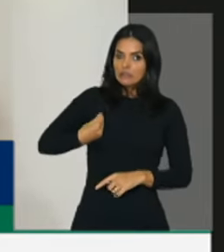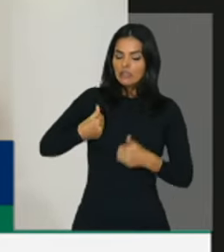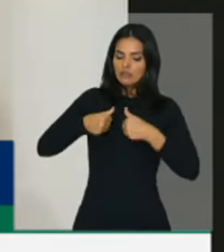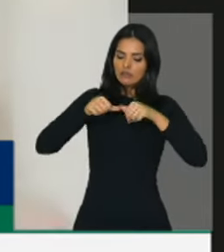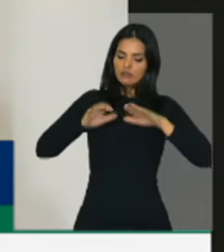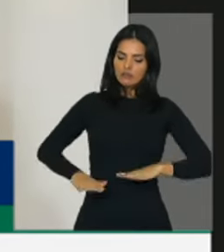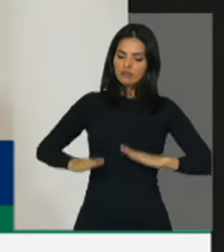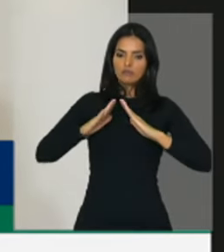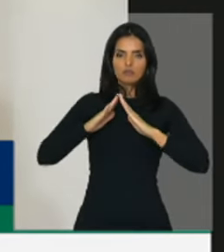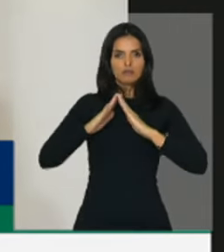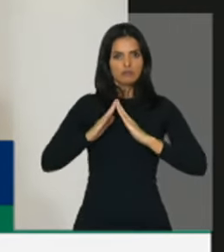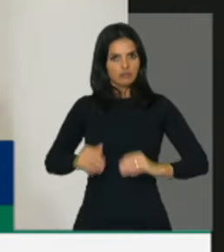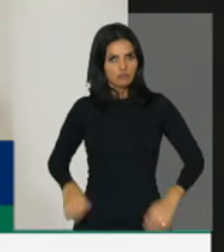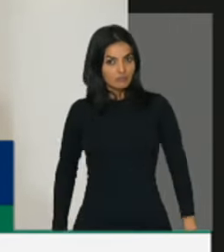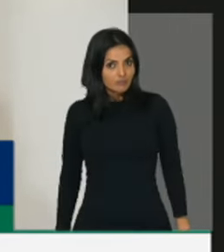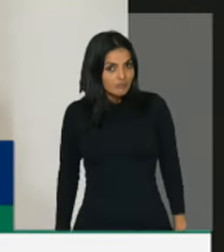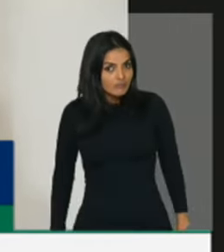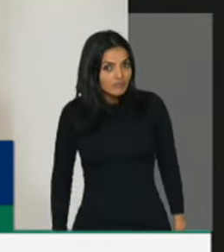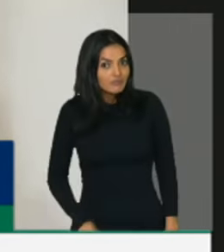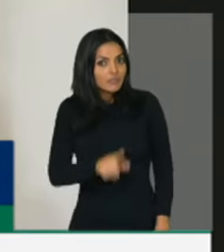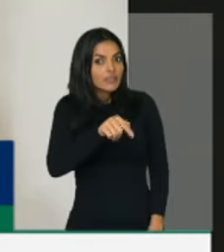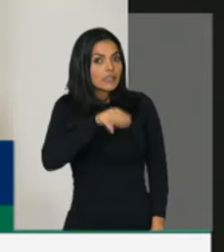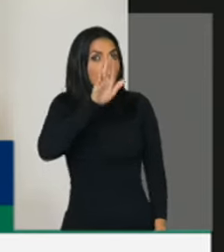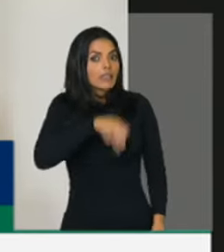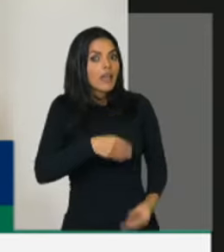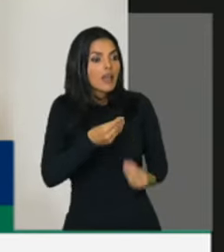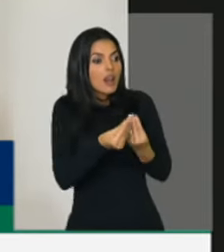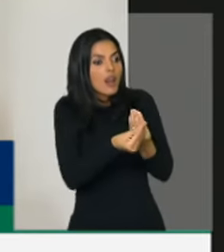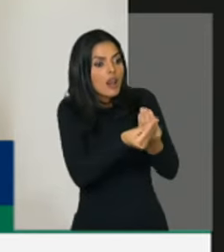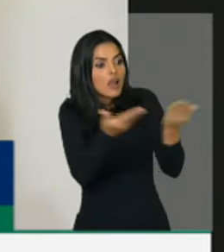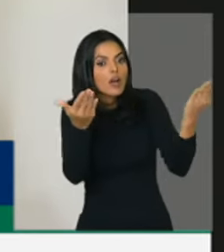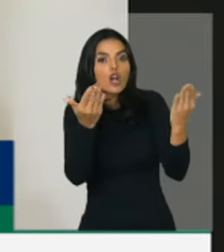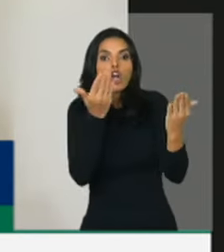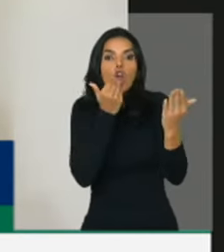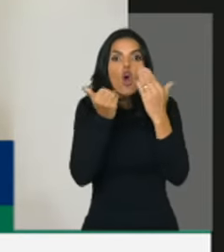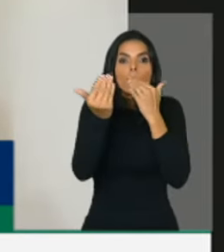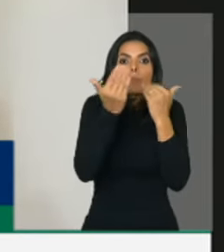ALIMENTAR ESSA MASSA DA POPULAÇÃO BRASILEIRA? VOU REPETIR, OS ÍNDIOS NO BRASIL